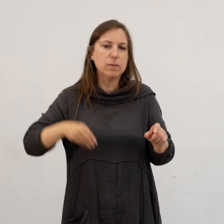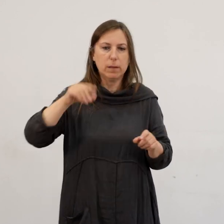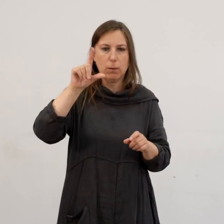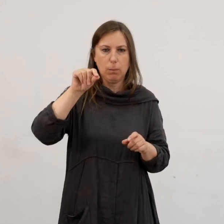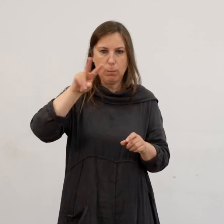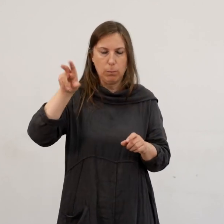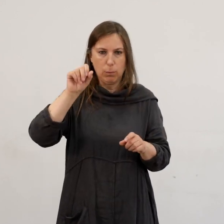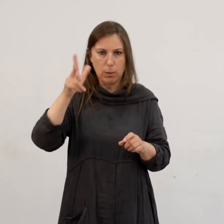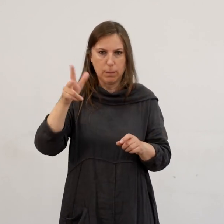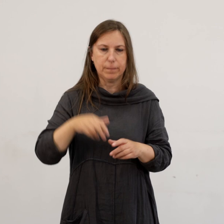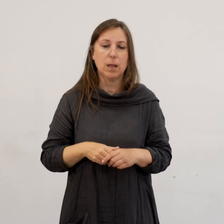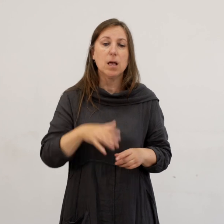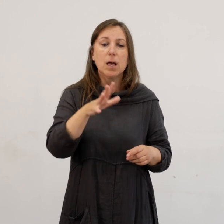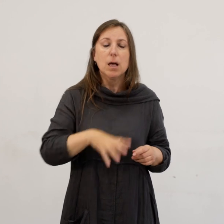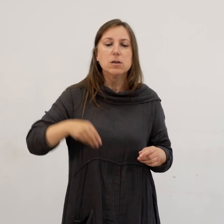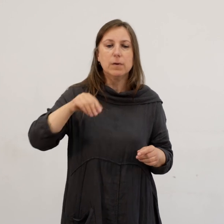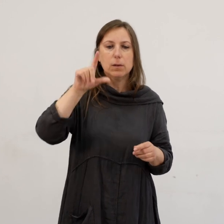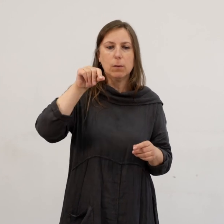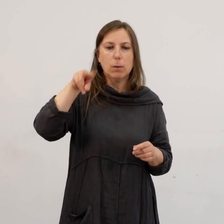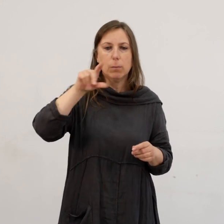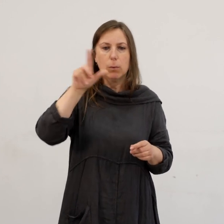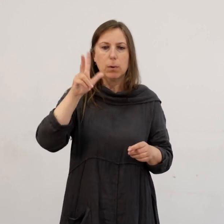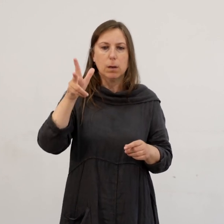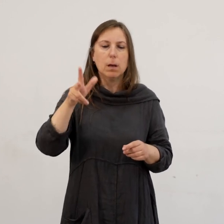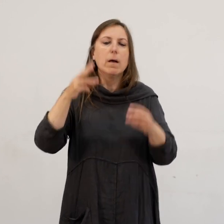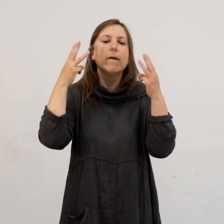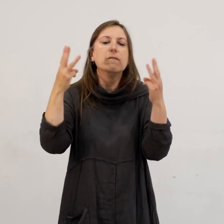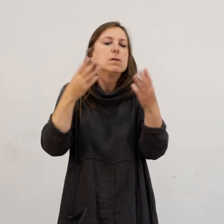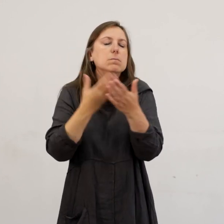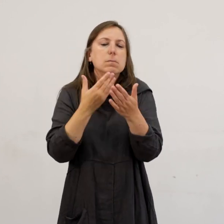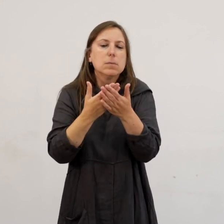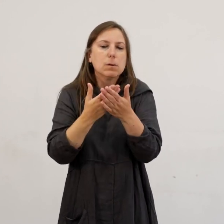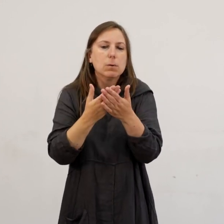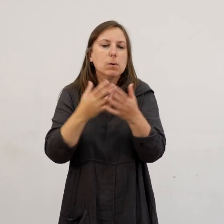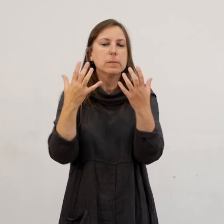Święta pułkowe pełniły ważną rolę w integracji wojska ze społeczeństwem